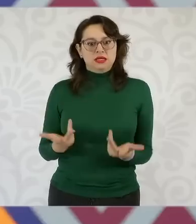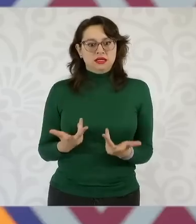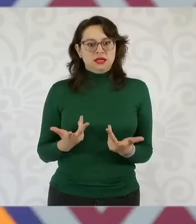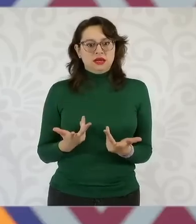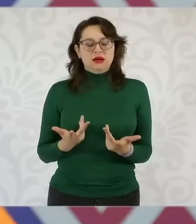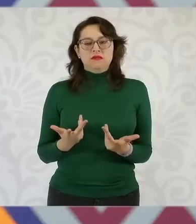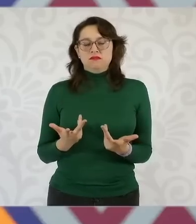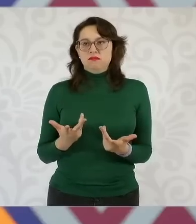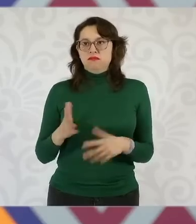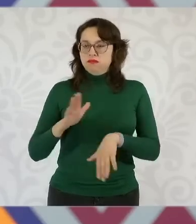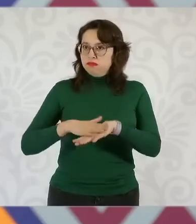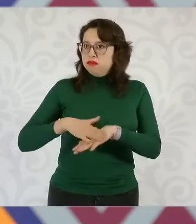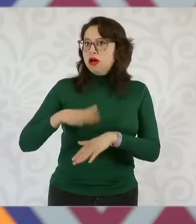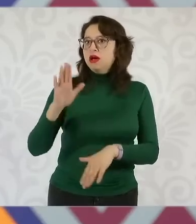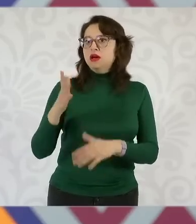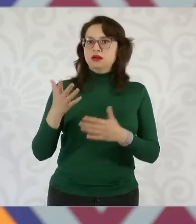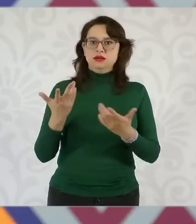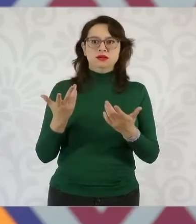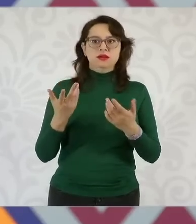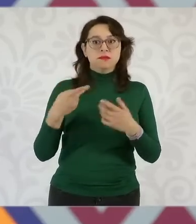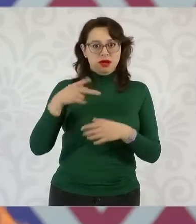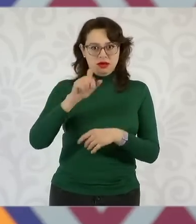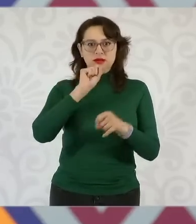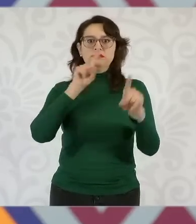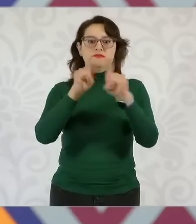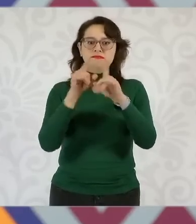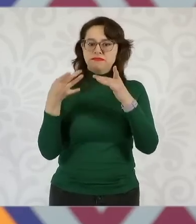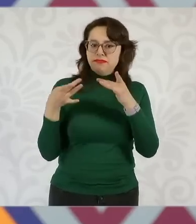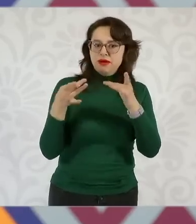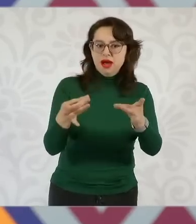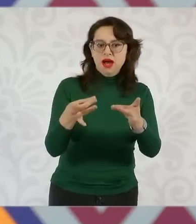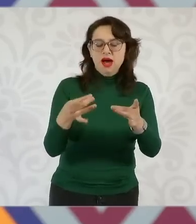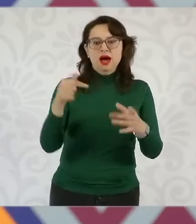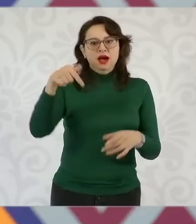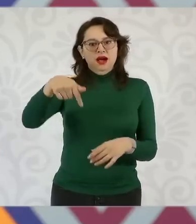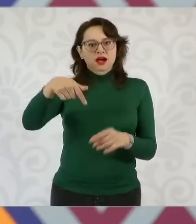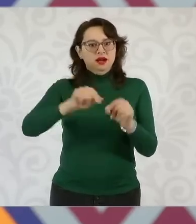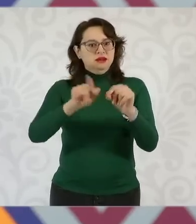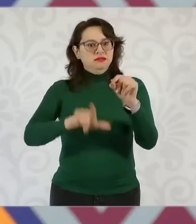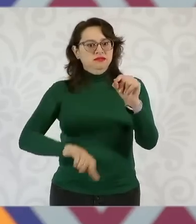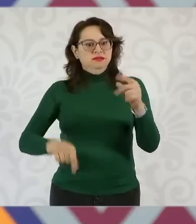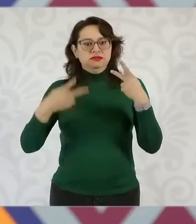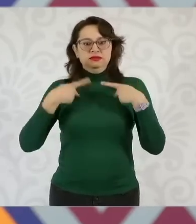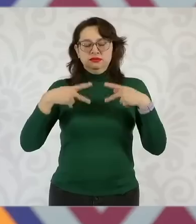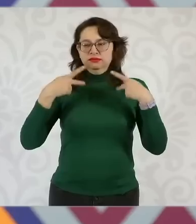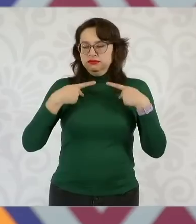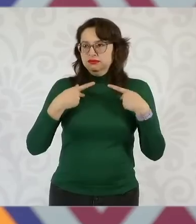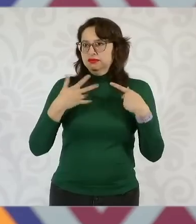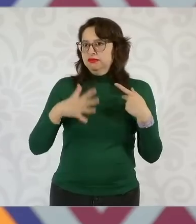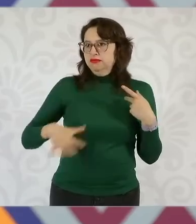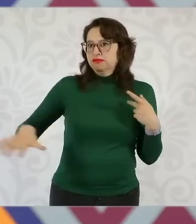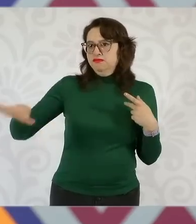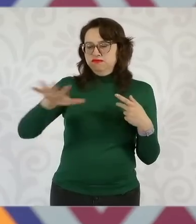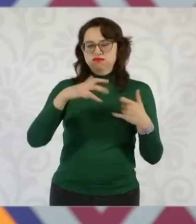de de calidad y obviamente pues la población en México es una población joven creciente Y